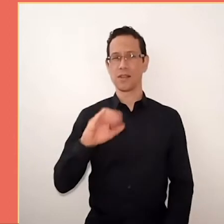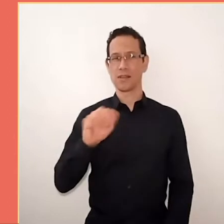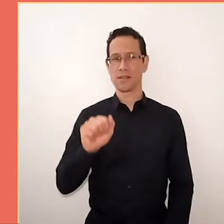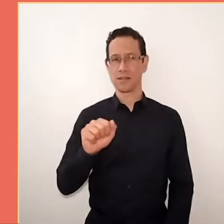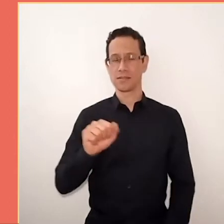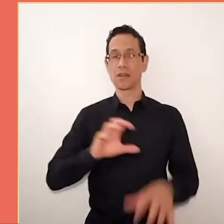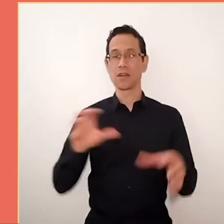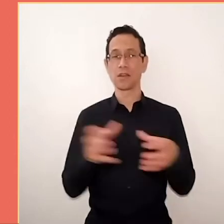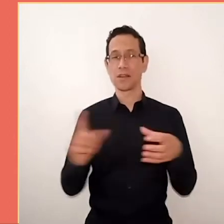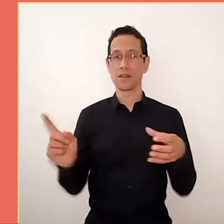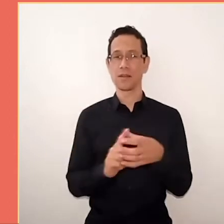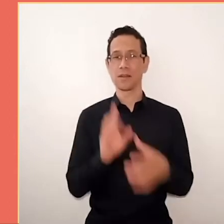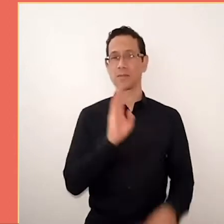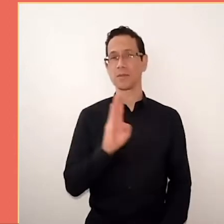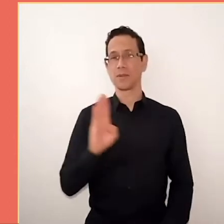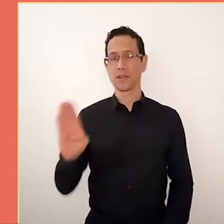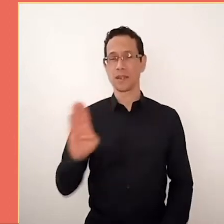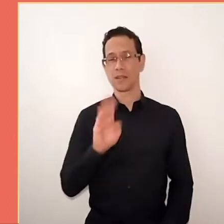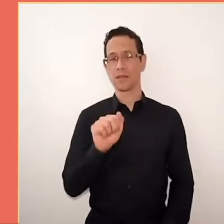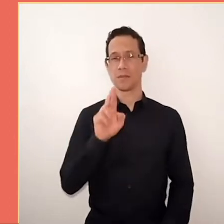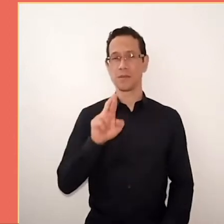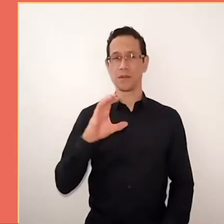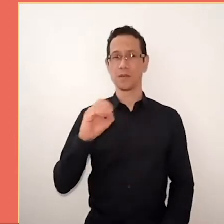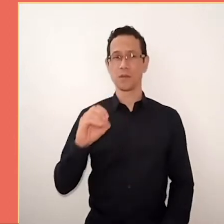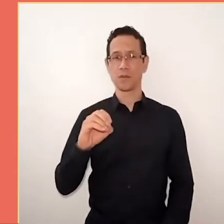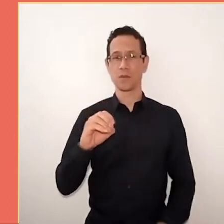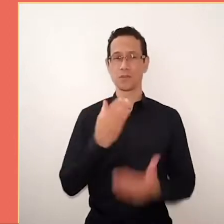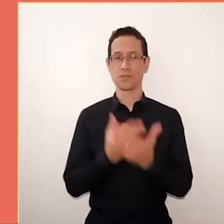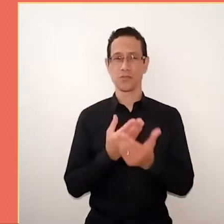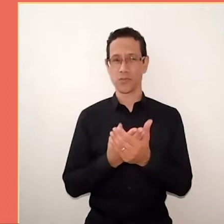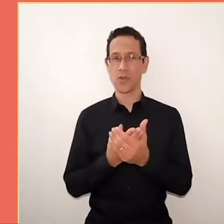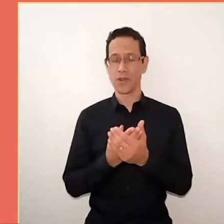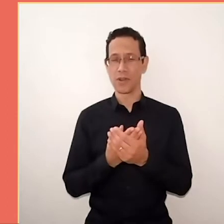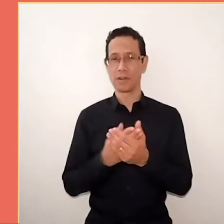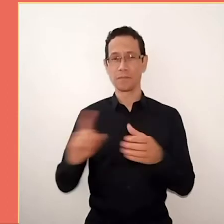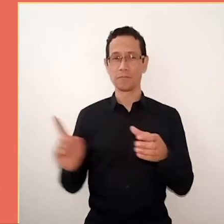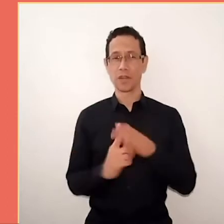da biblioteca e do Barraco Escola. Integra a coordenação do Instituto…